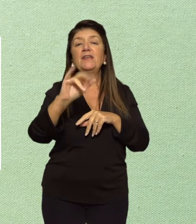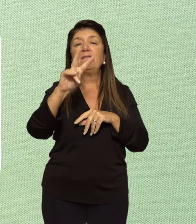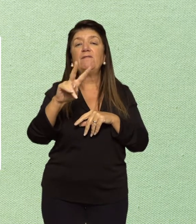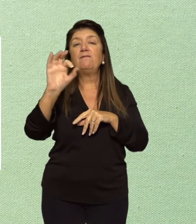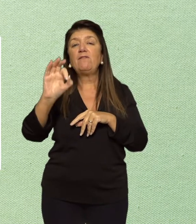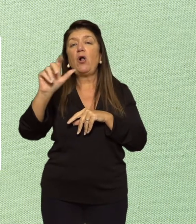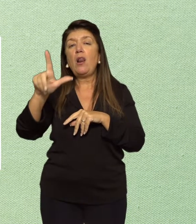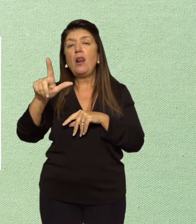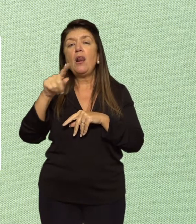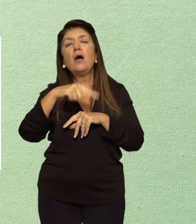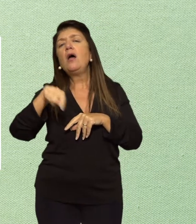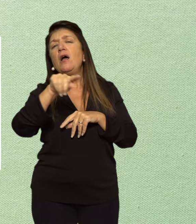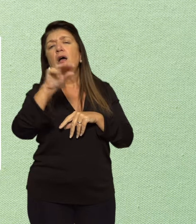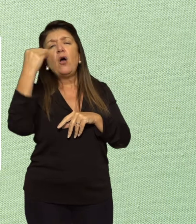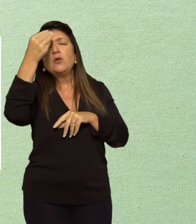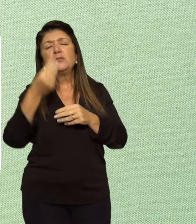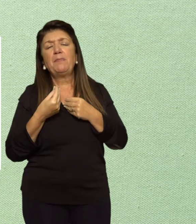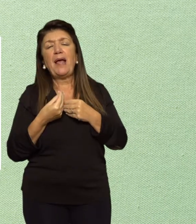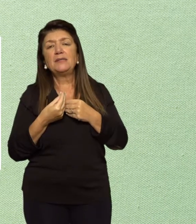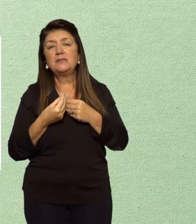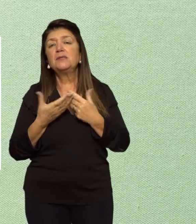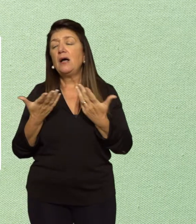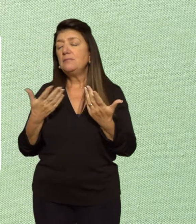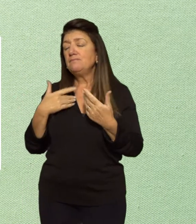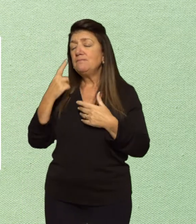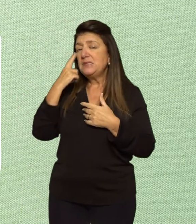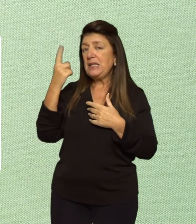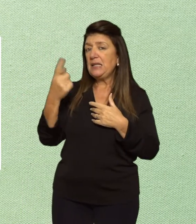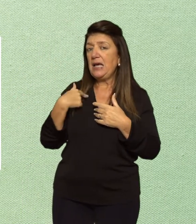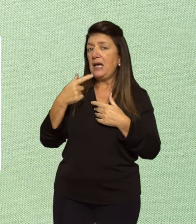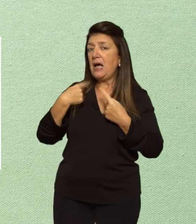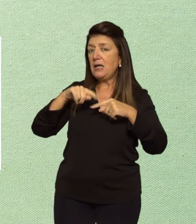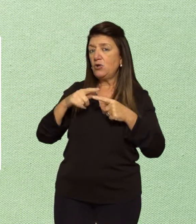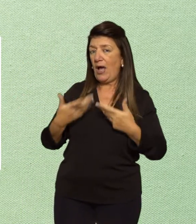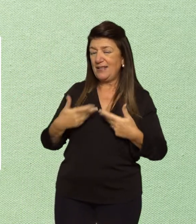molto coerente con l'idea di questa nostra chiacchierata, nel senso che quando ci siamo